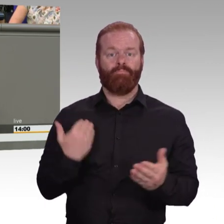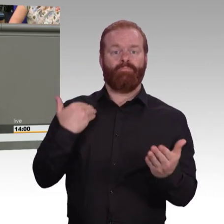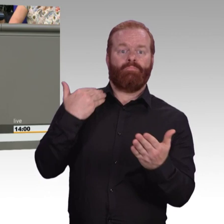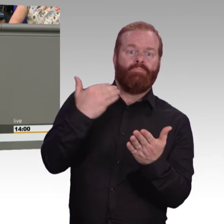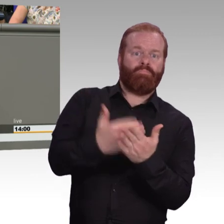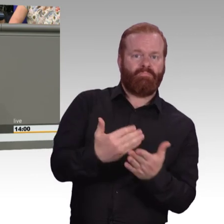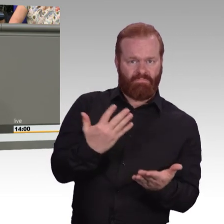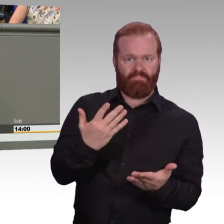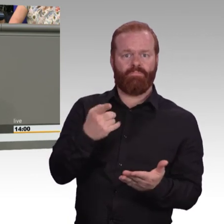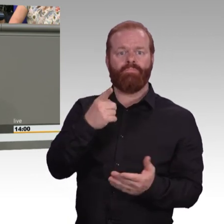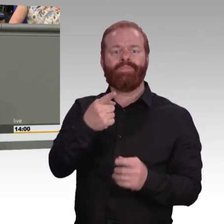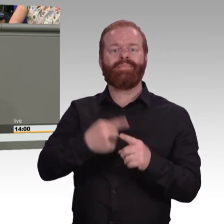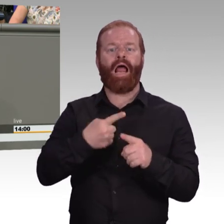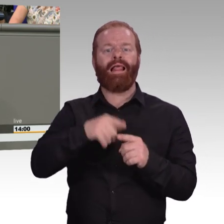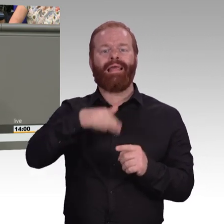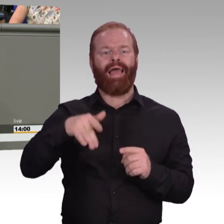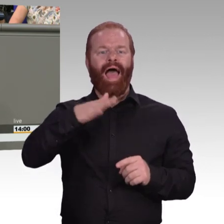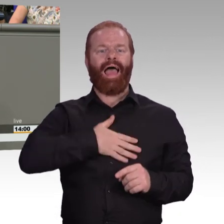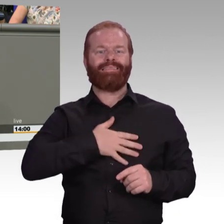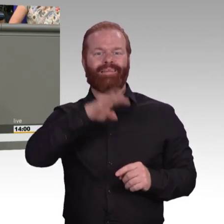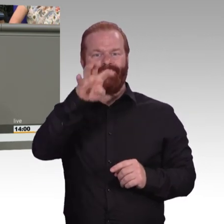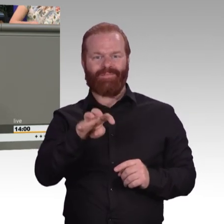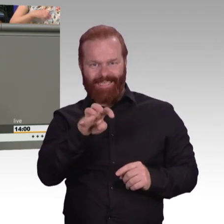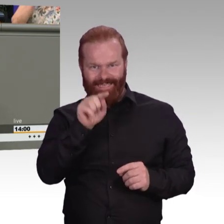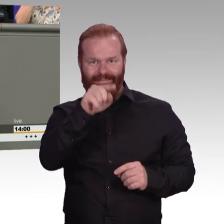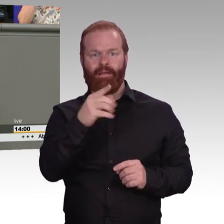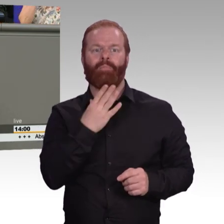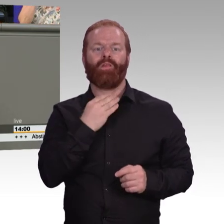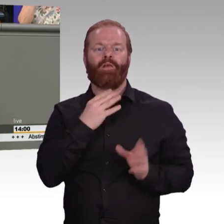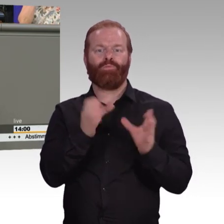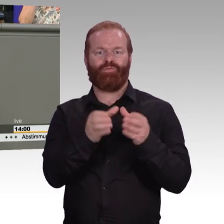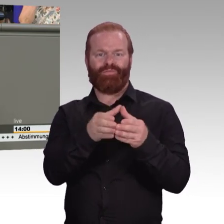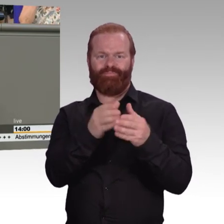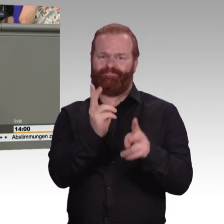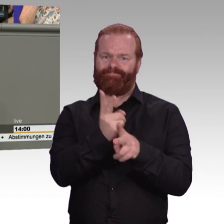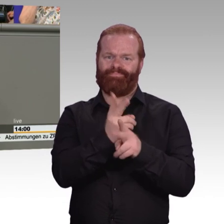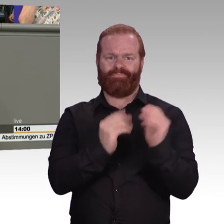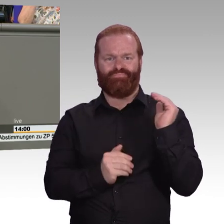so organisiert der Staat auf dem Rücken der Kinder jedes Jahr zusätzlich Haushaltseinsparungen